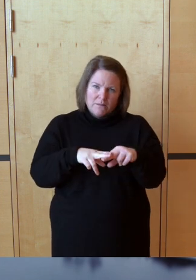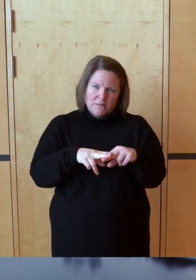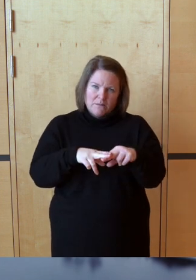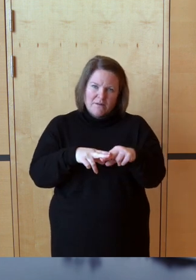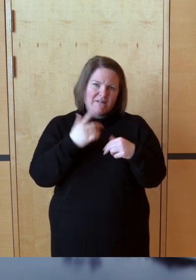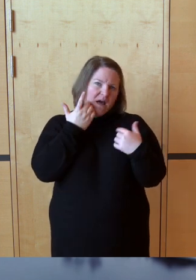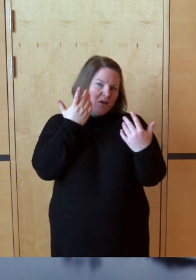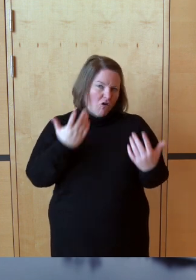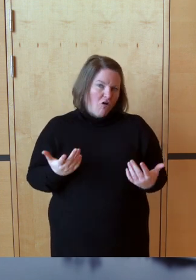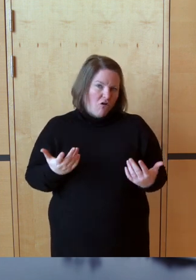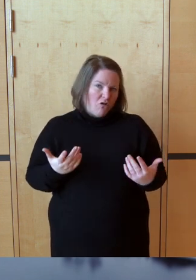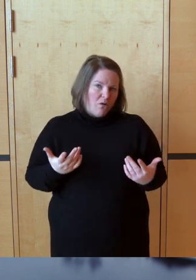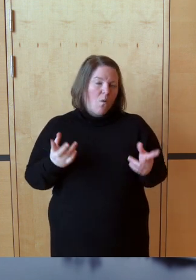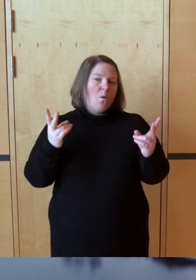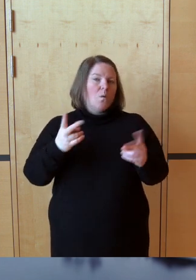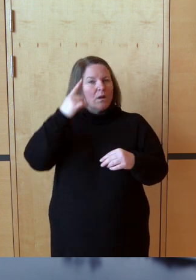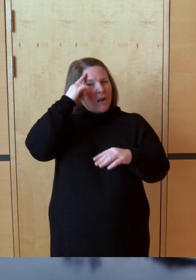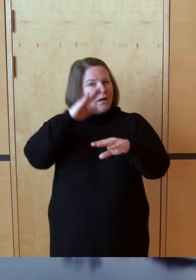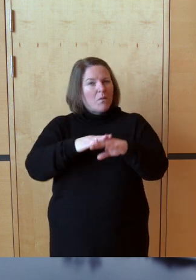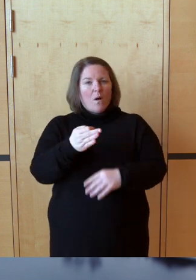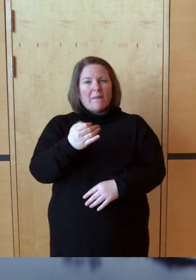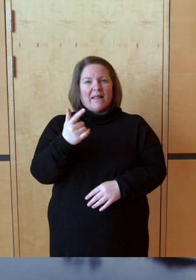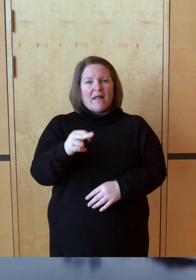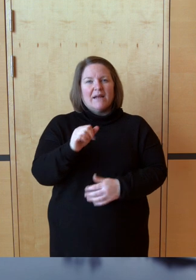Sen tänker jag också bli Peter stensman Inledde med